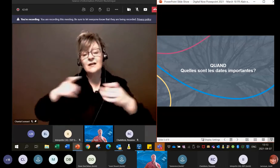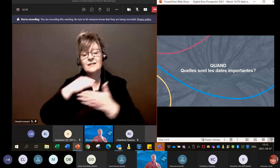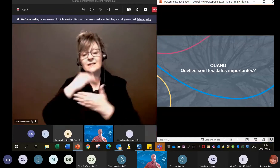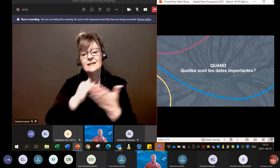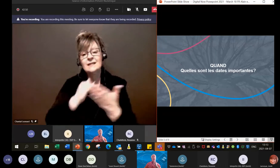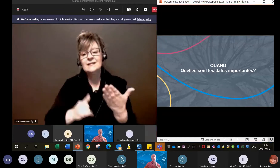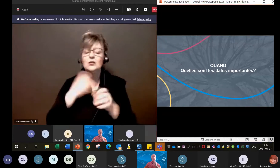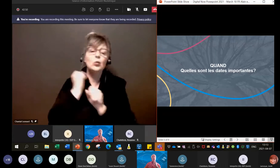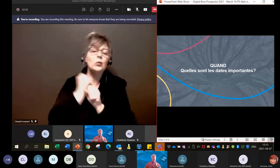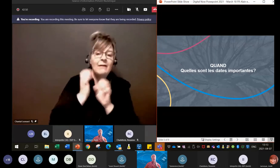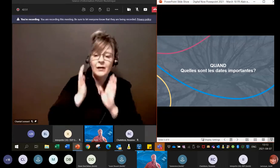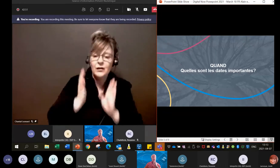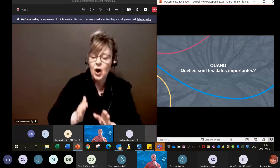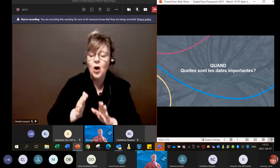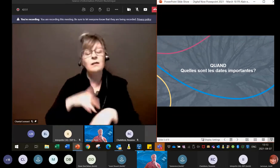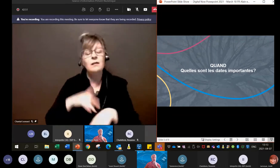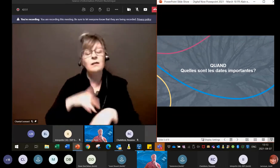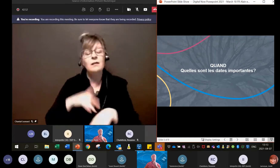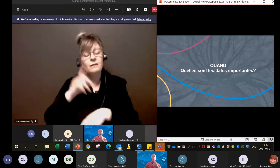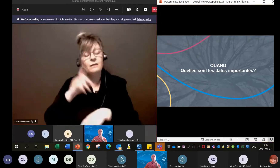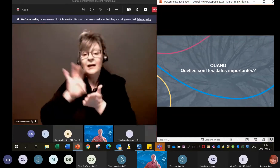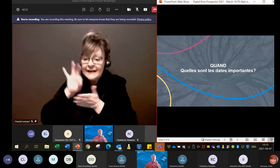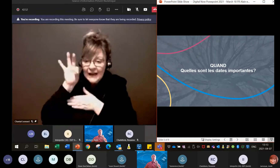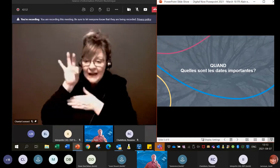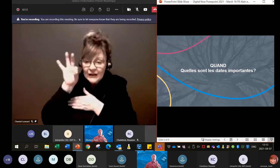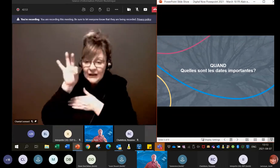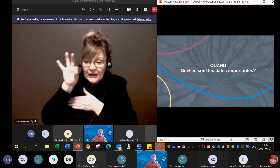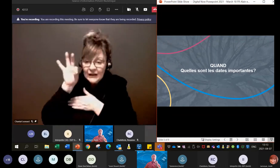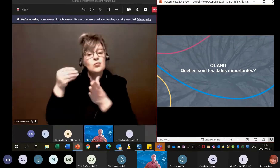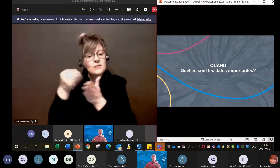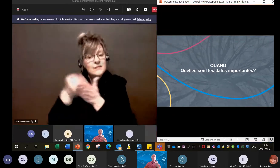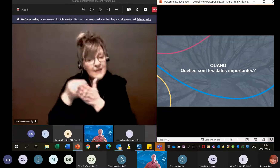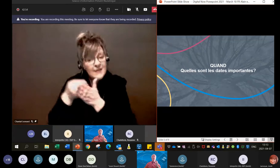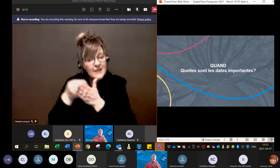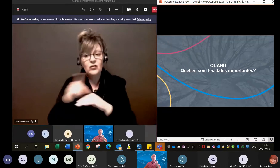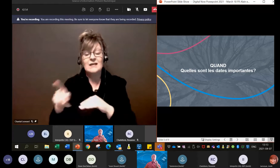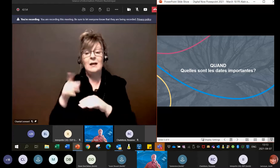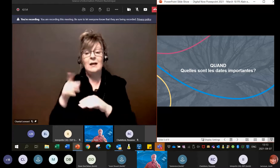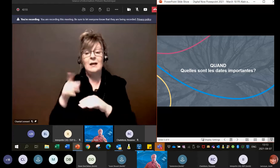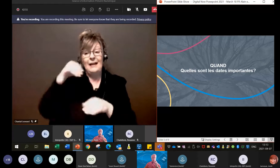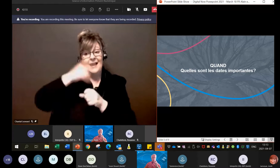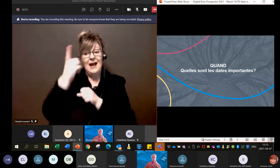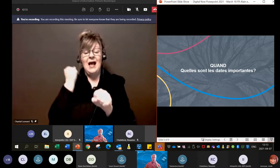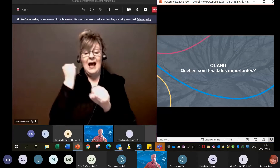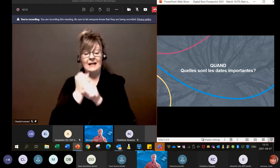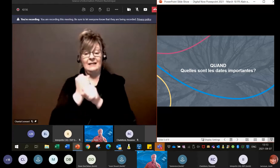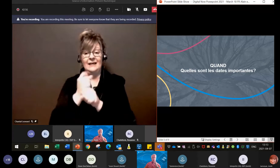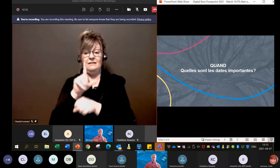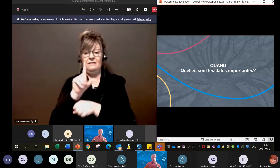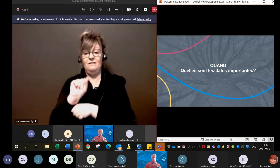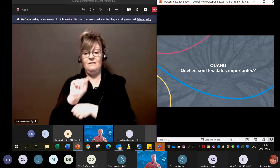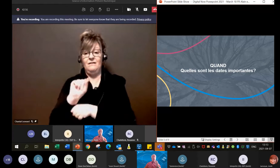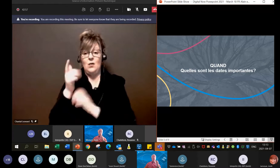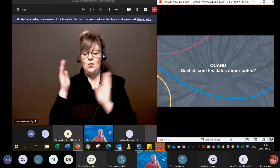et leur verser des cachets ou des salaires professionnels durant l’année 2021.